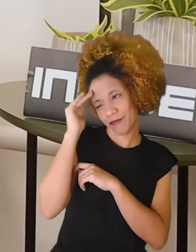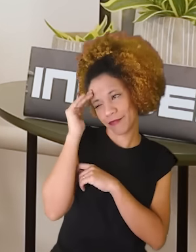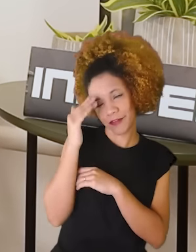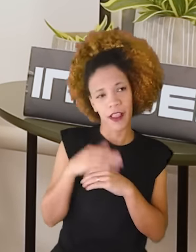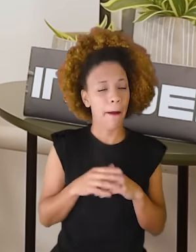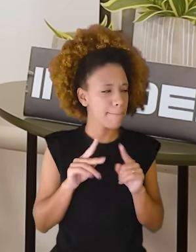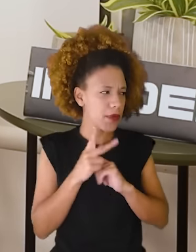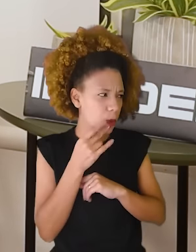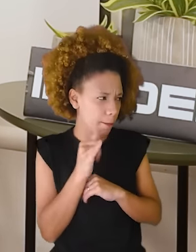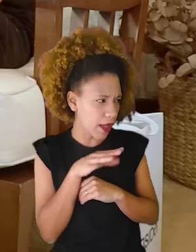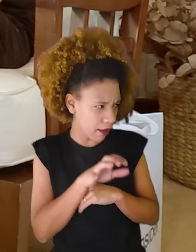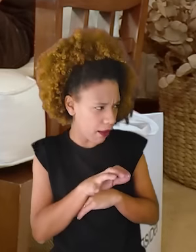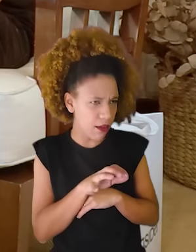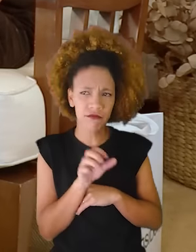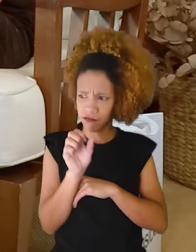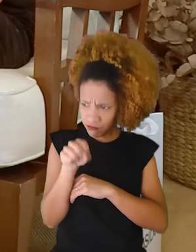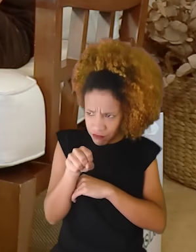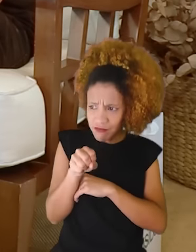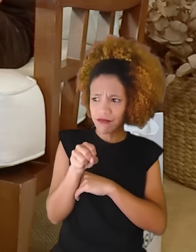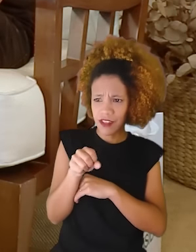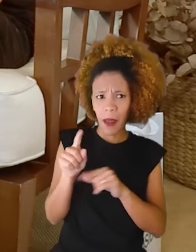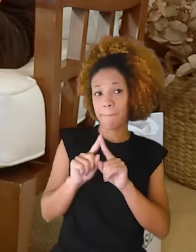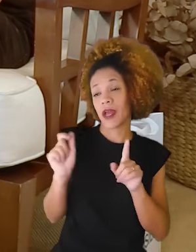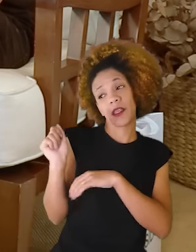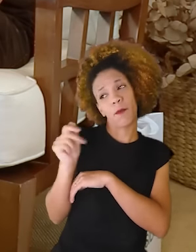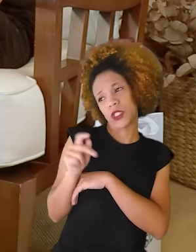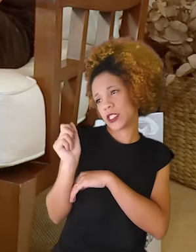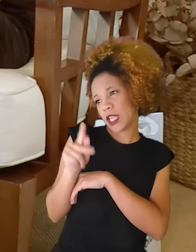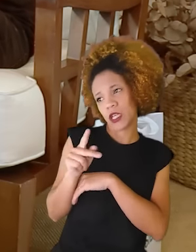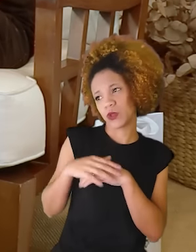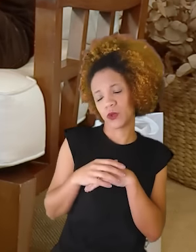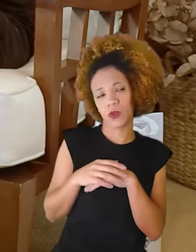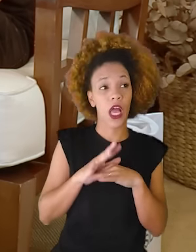mas o seu pai não é esse cara o meu pai é esse cara mas meu pai é aposentado Ah se seu pai já